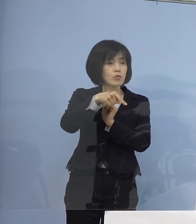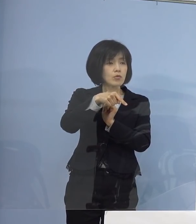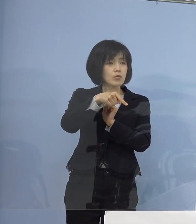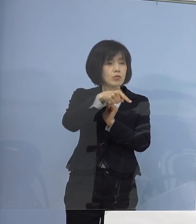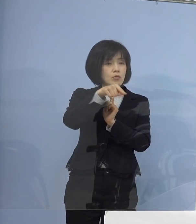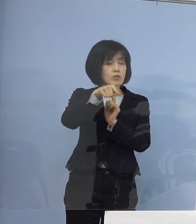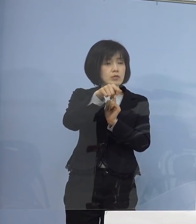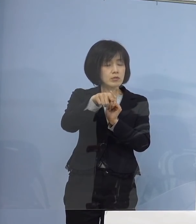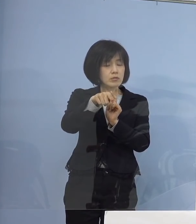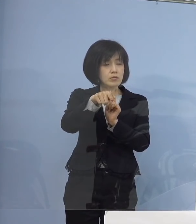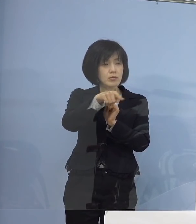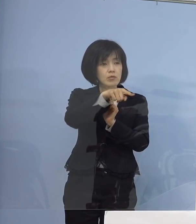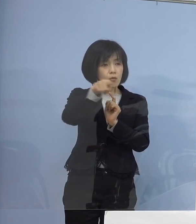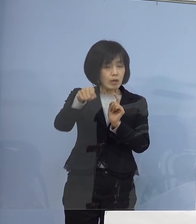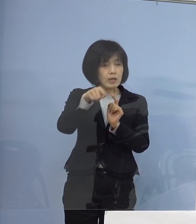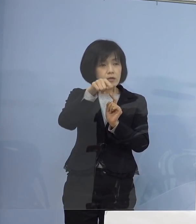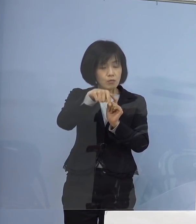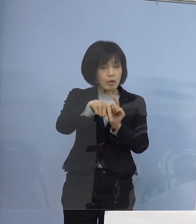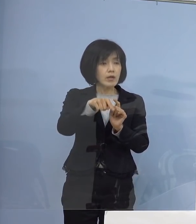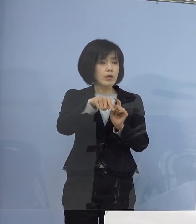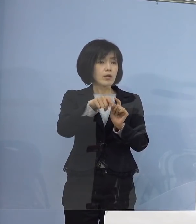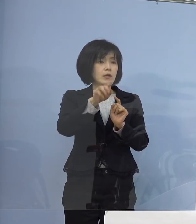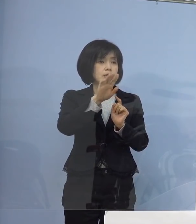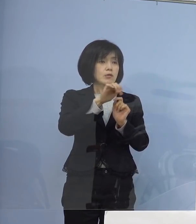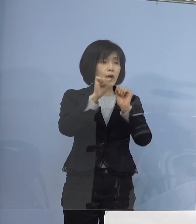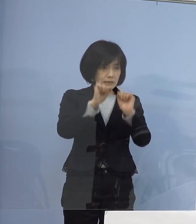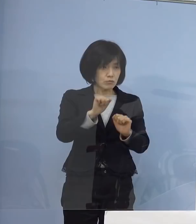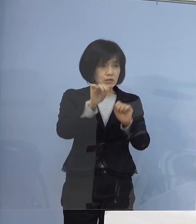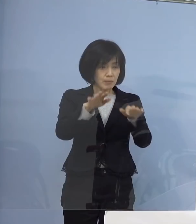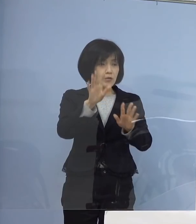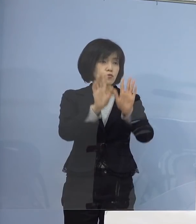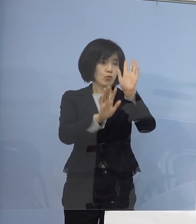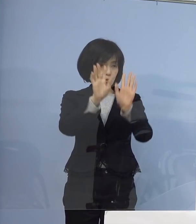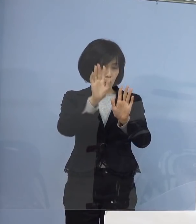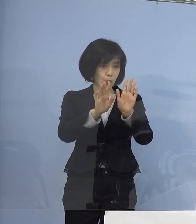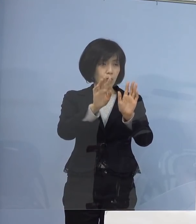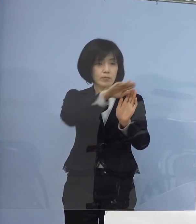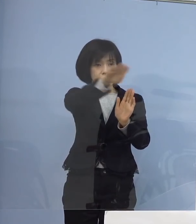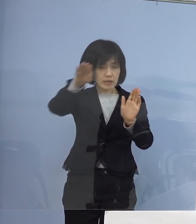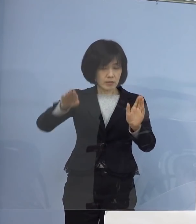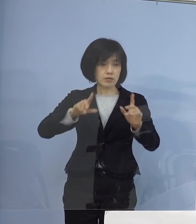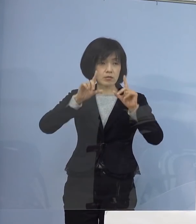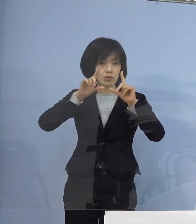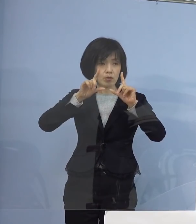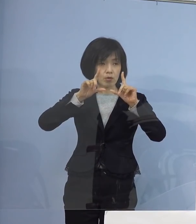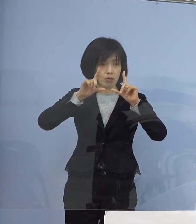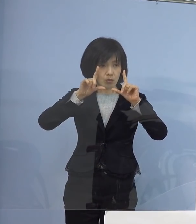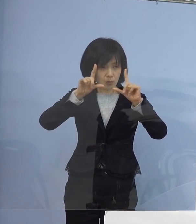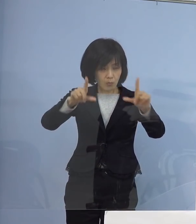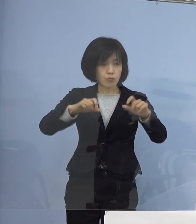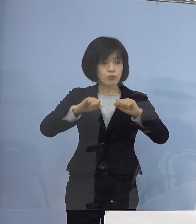これを示すということが一番重要だと こう考えています